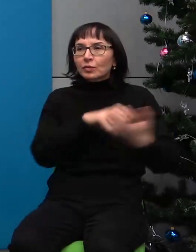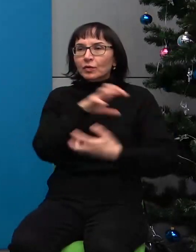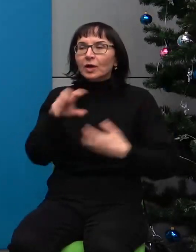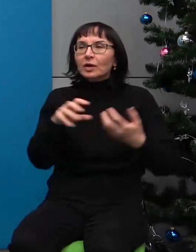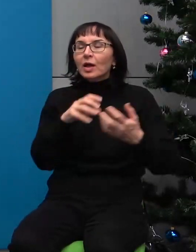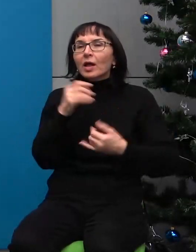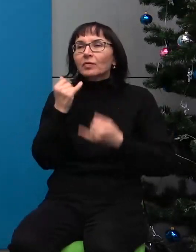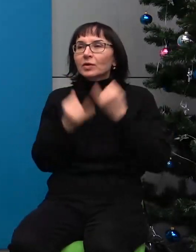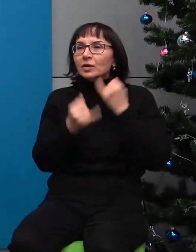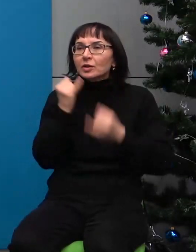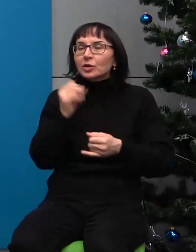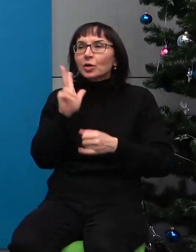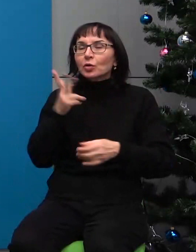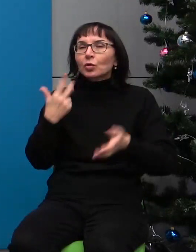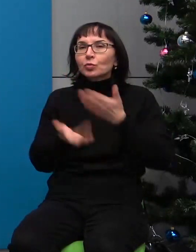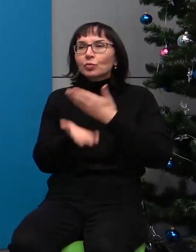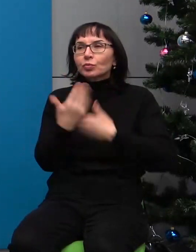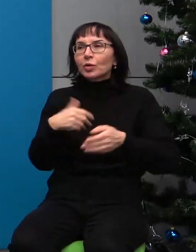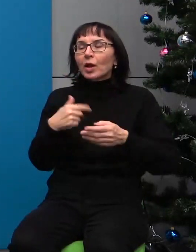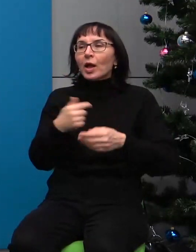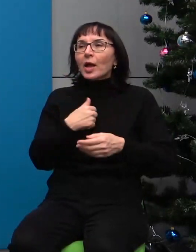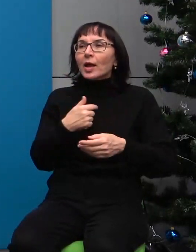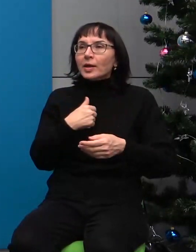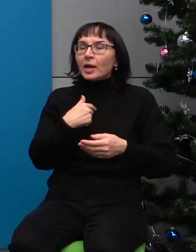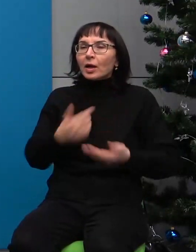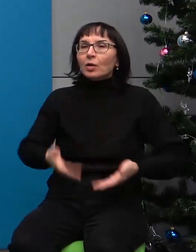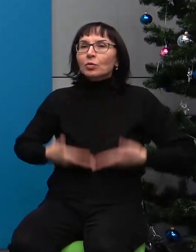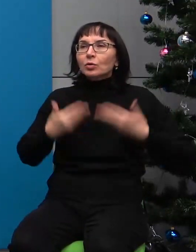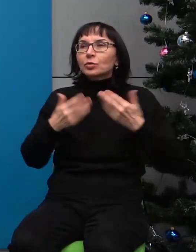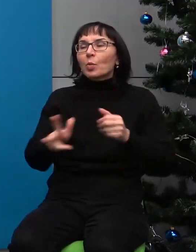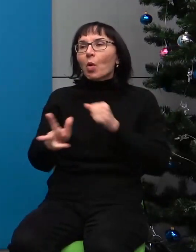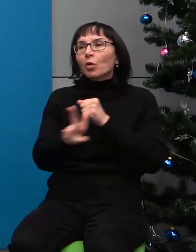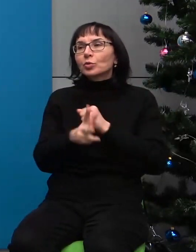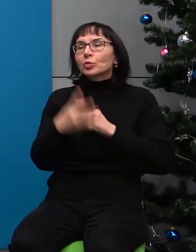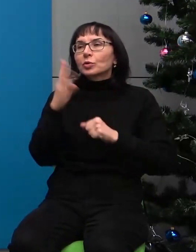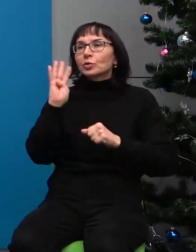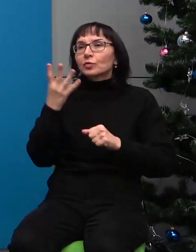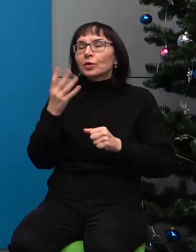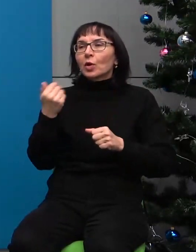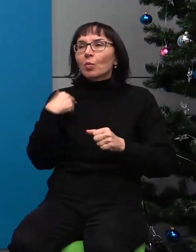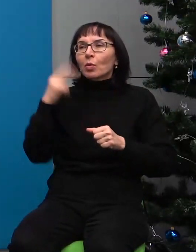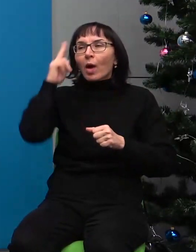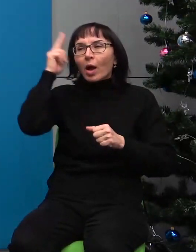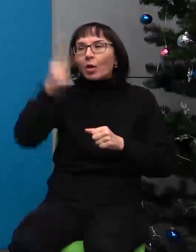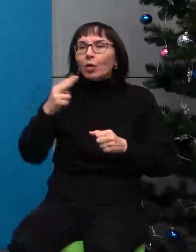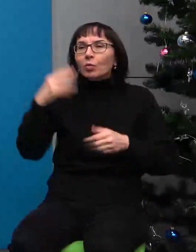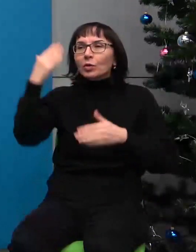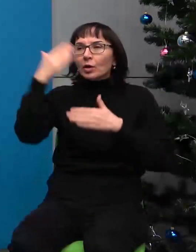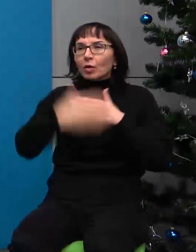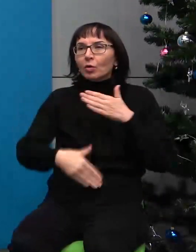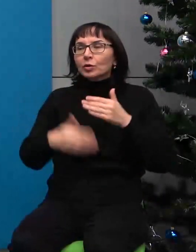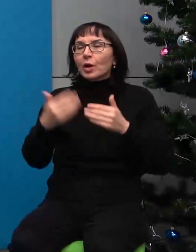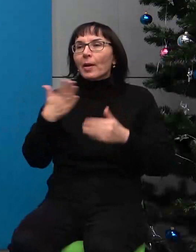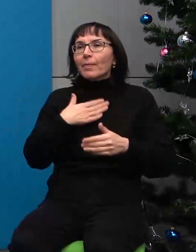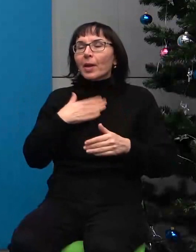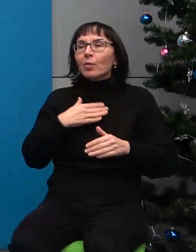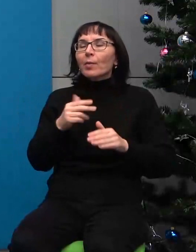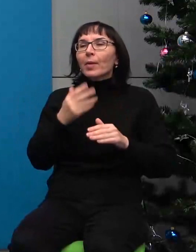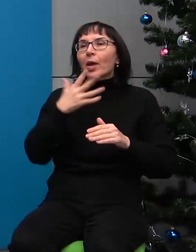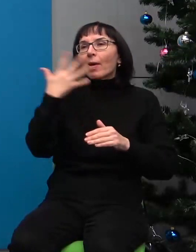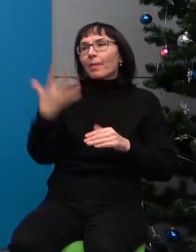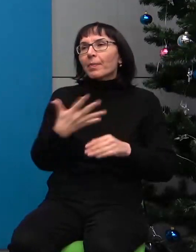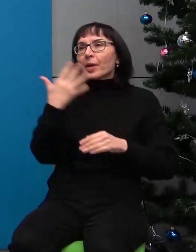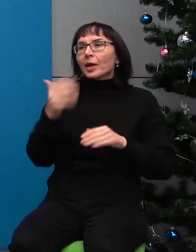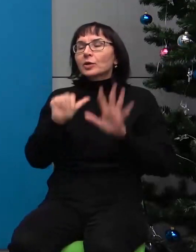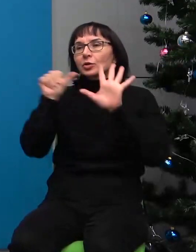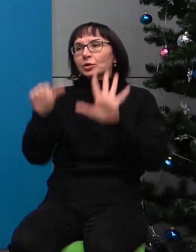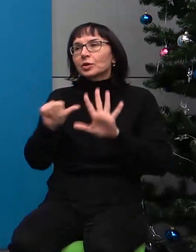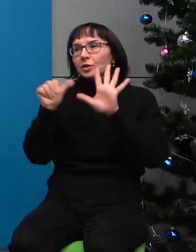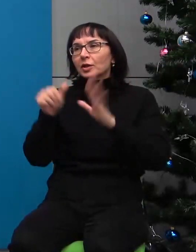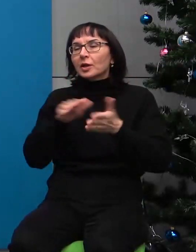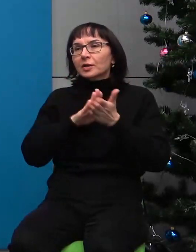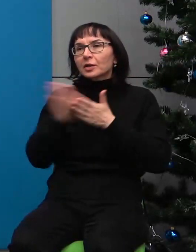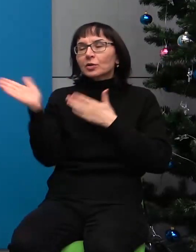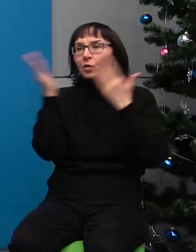Ja jestem rocznik 84, więc jak komuna odpadała to miałem tam te 5-6 lat i nagle jak zacząłem czytać to wszedłem akurat do świata,